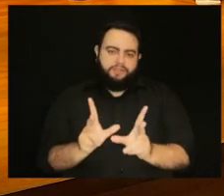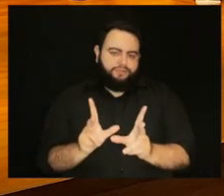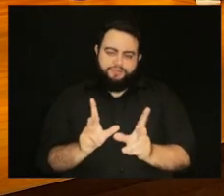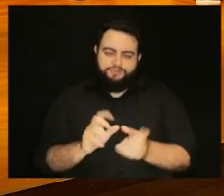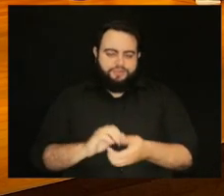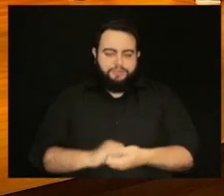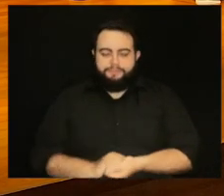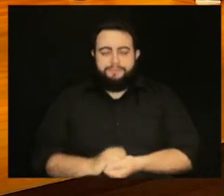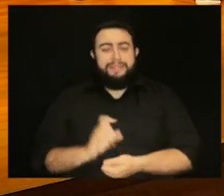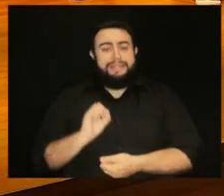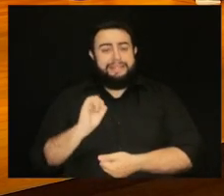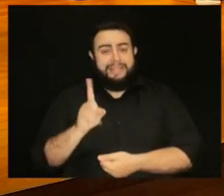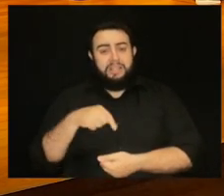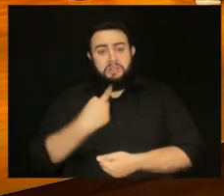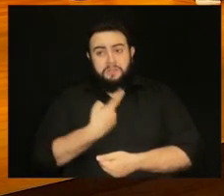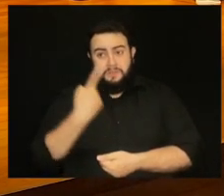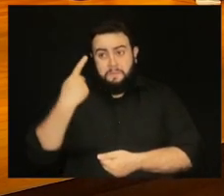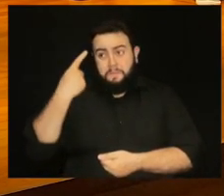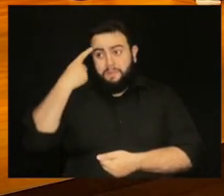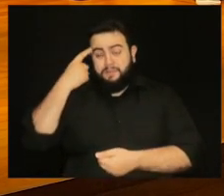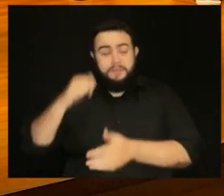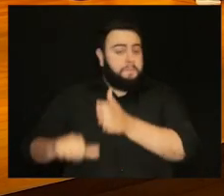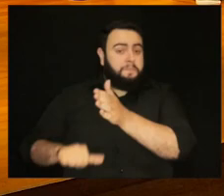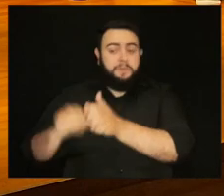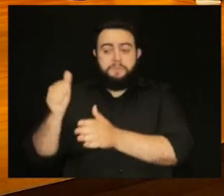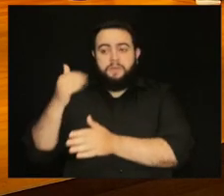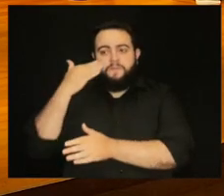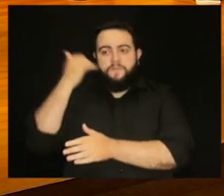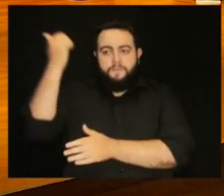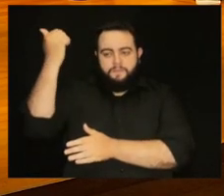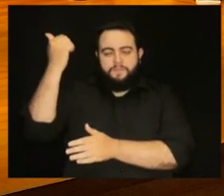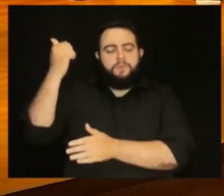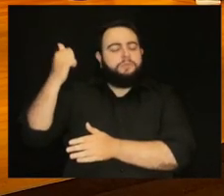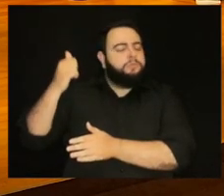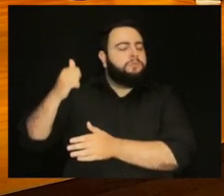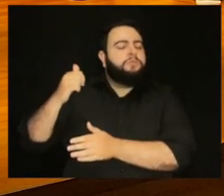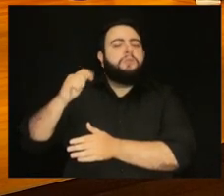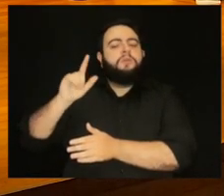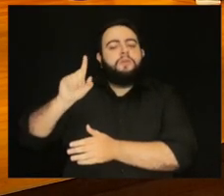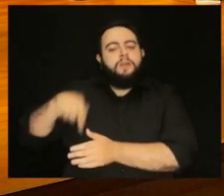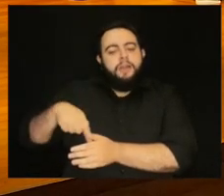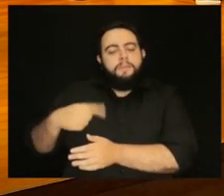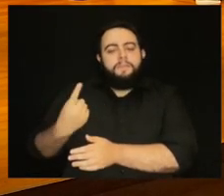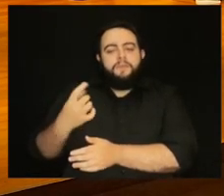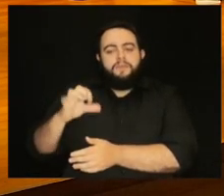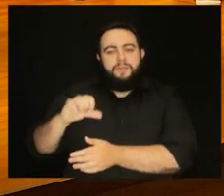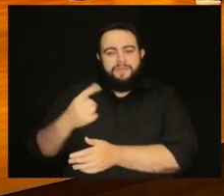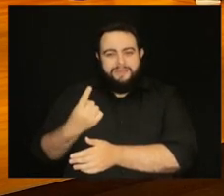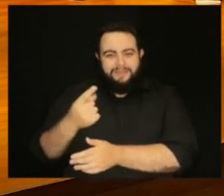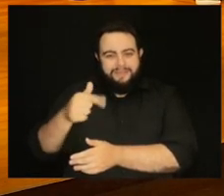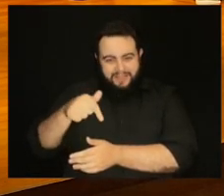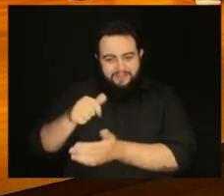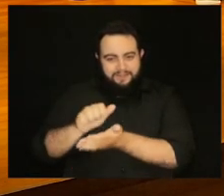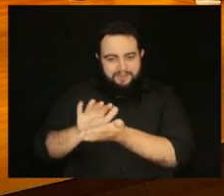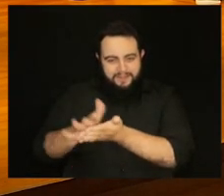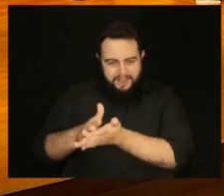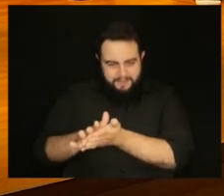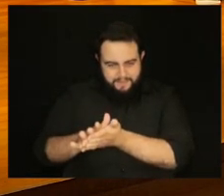é de 1917 que é o Pelo Telefone que durante muito tempo você achou que era o primeiro samba